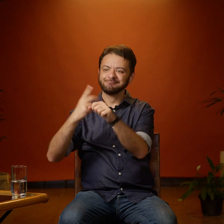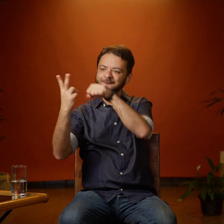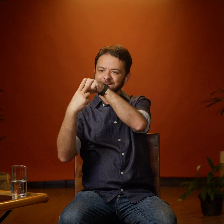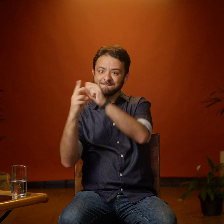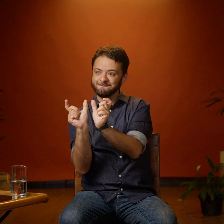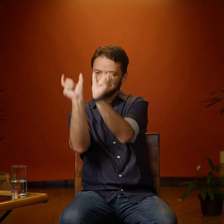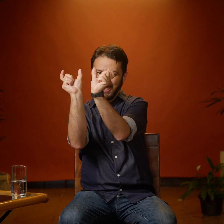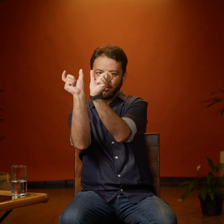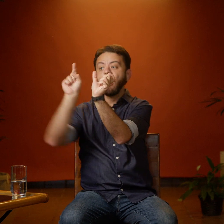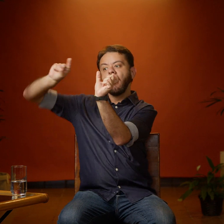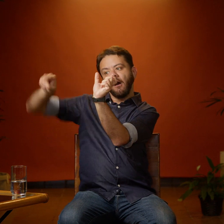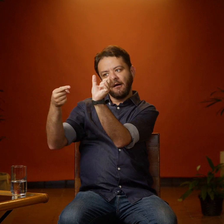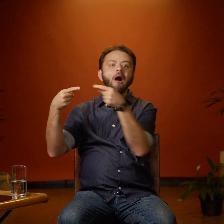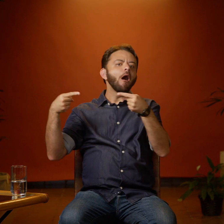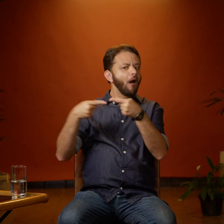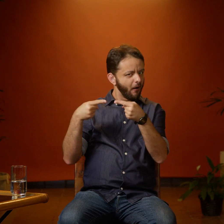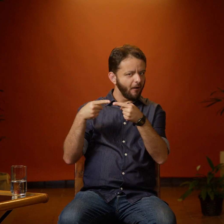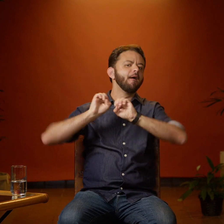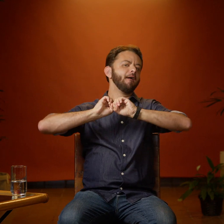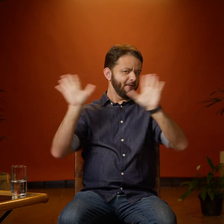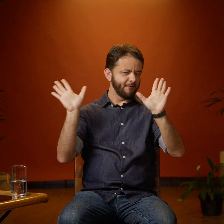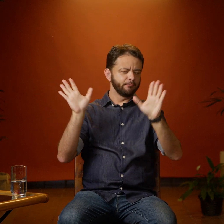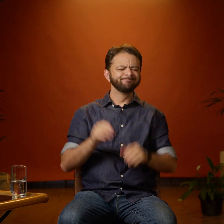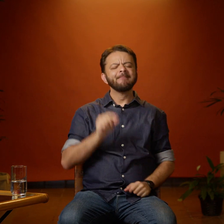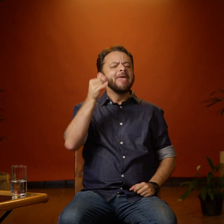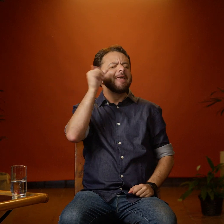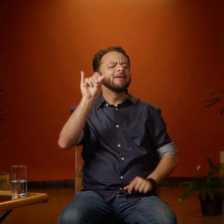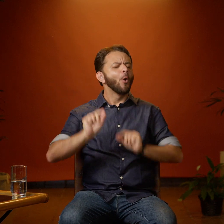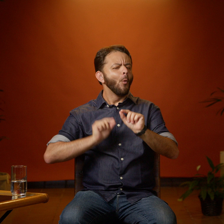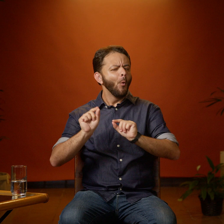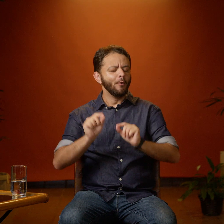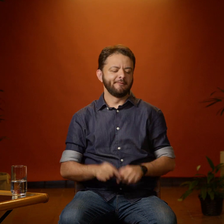separamos por virgulas, evitando uma frase toda com verbo.